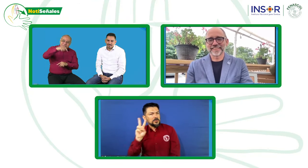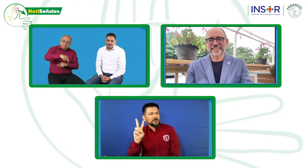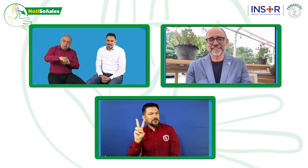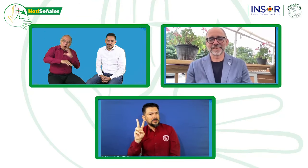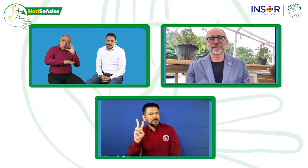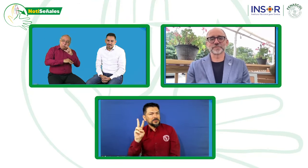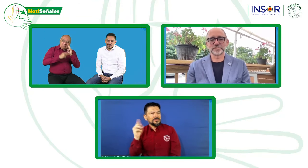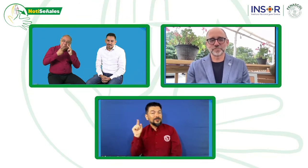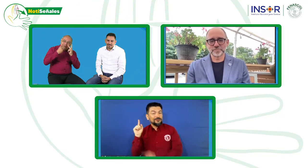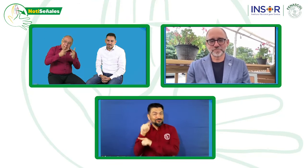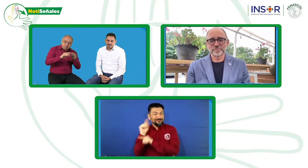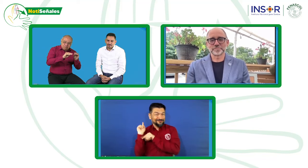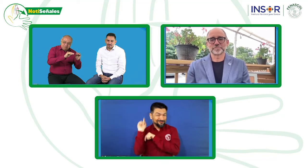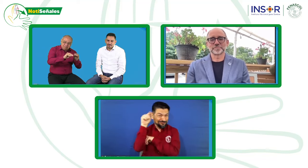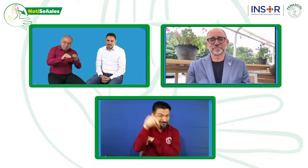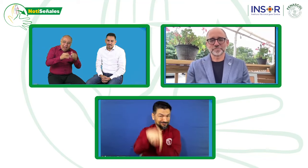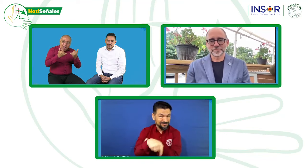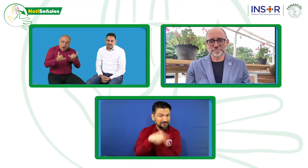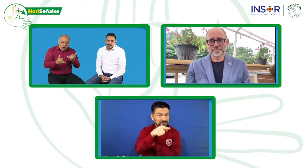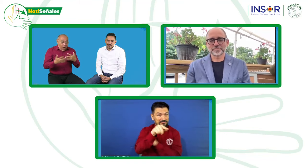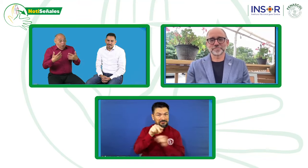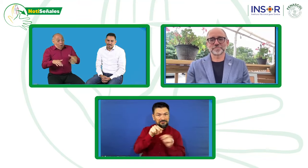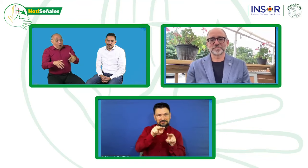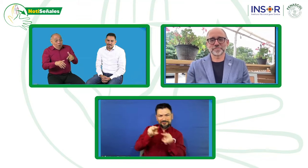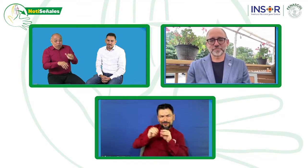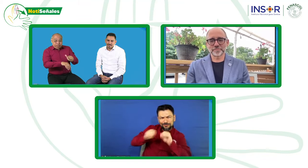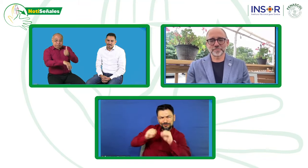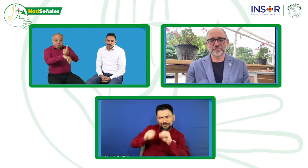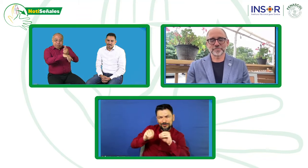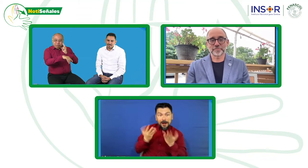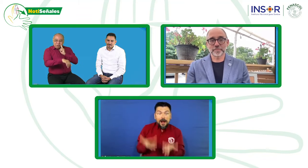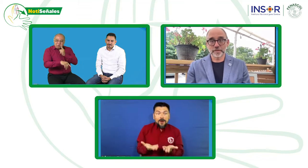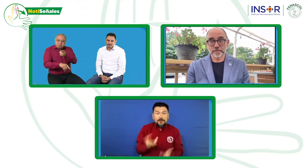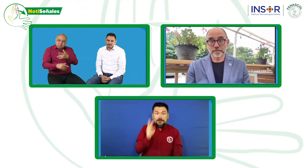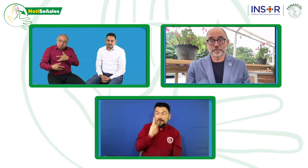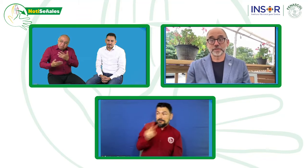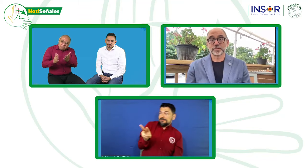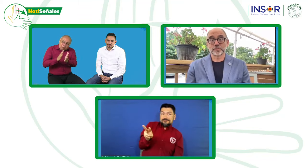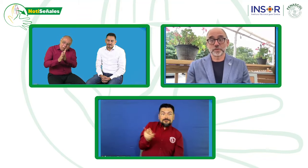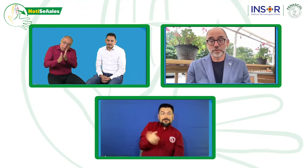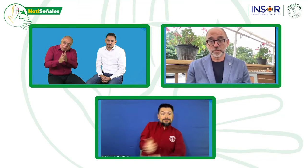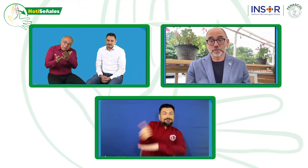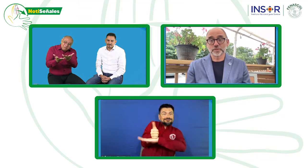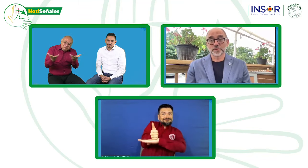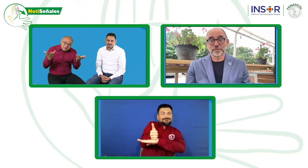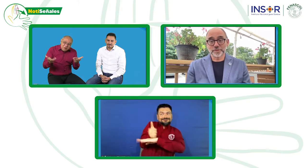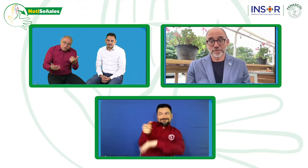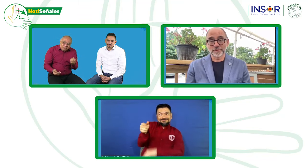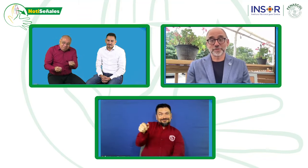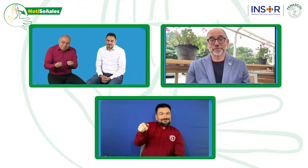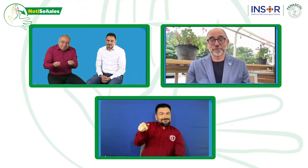queremos aprovechar para hacerte una pregunta en el dos mil dos tu viniste acá a